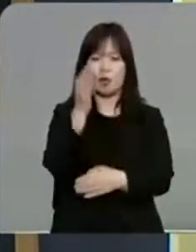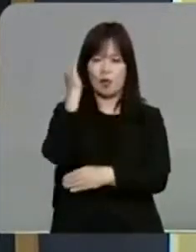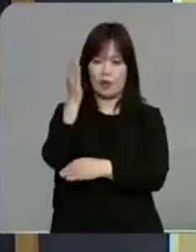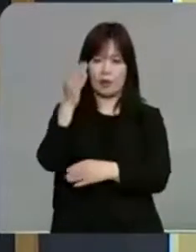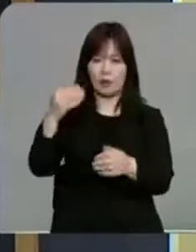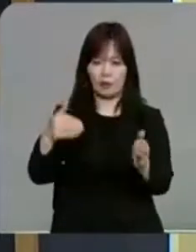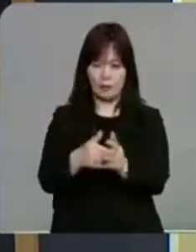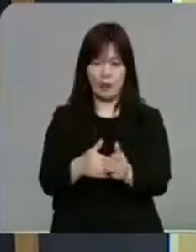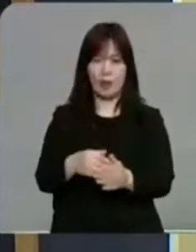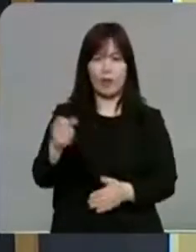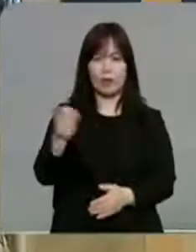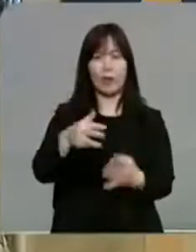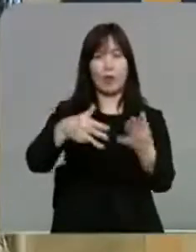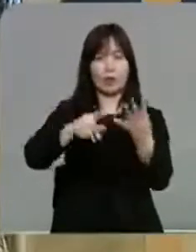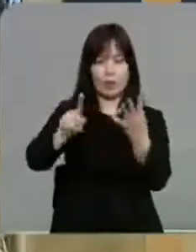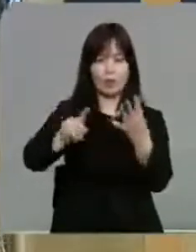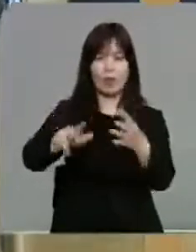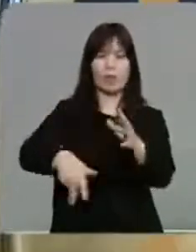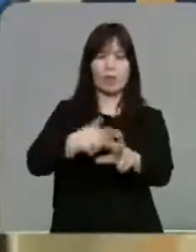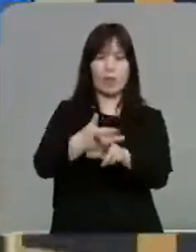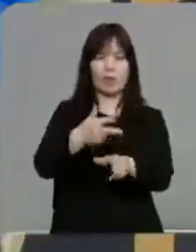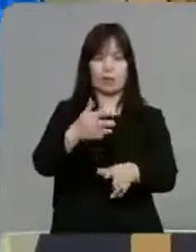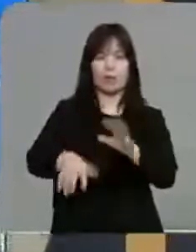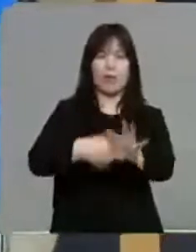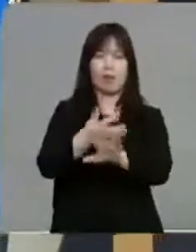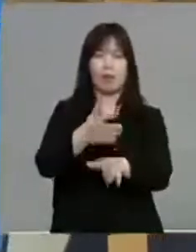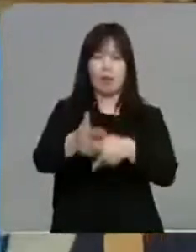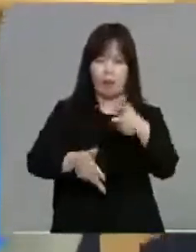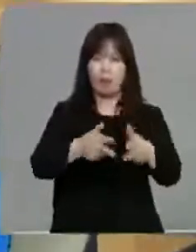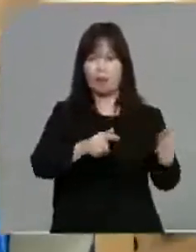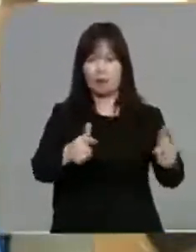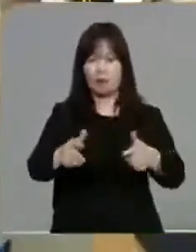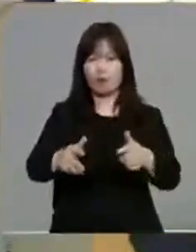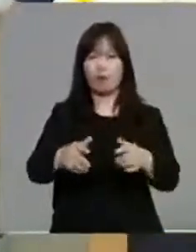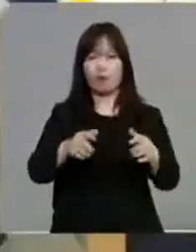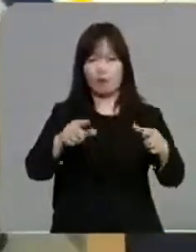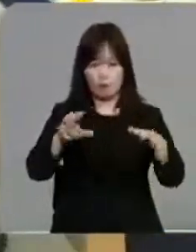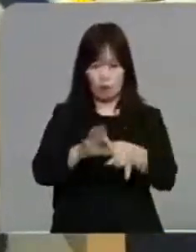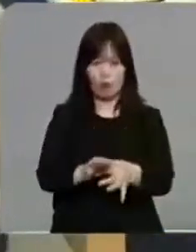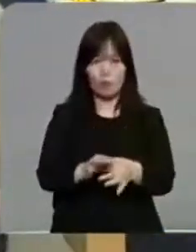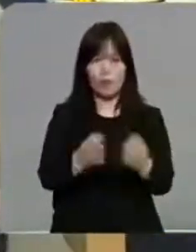또 4차산업혁명과 연계한 일자리 프로젝트 탄소와 수소 에너지산업